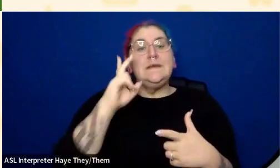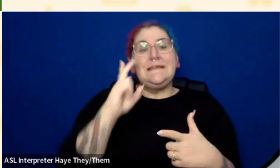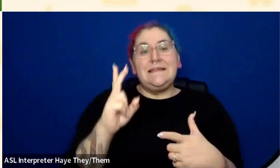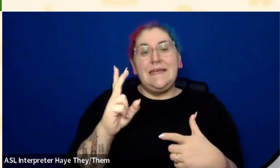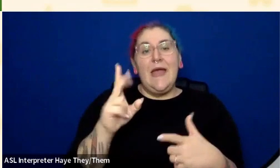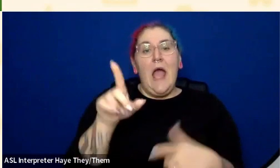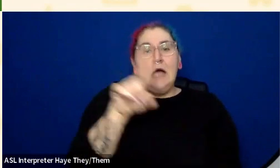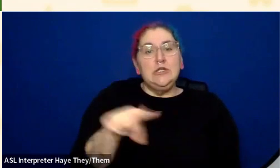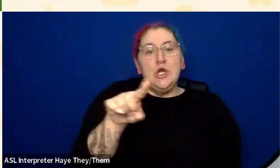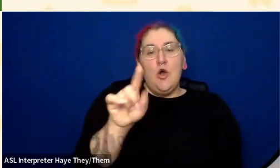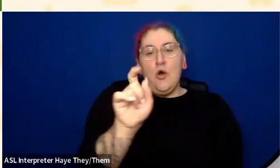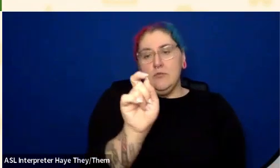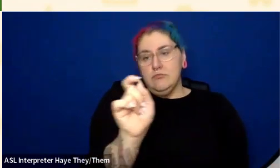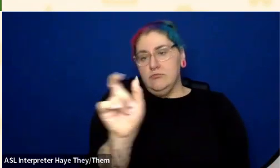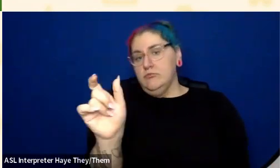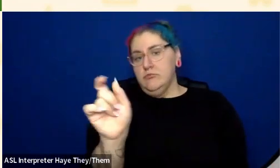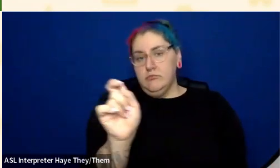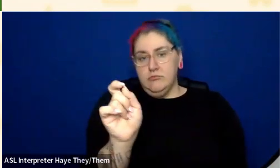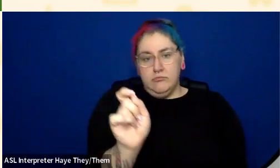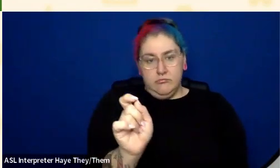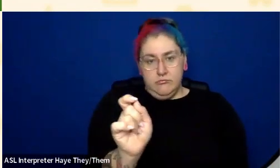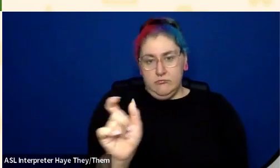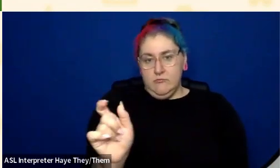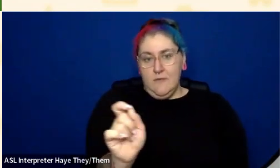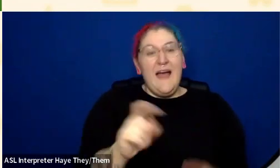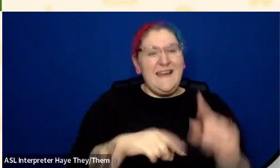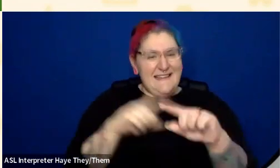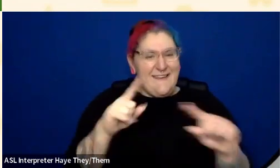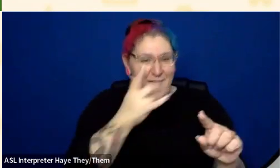en el color de fondo indican si está activado o desactivado.